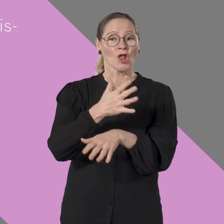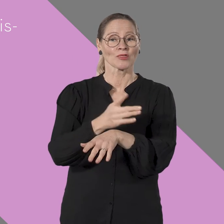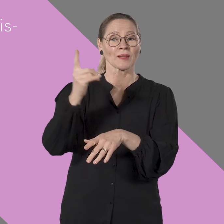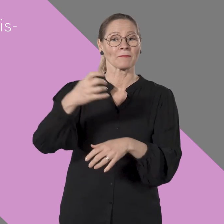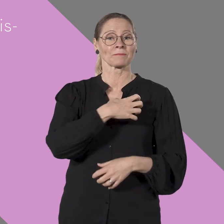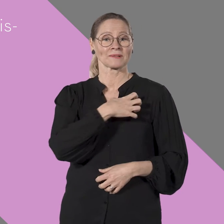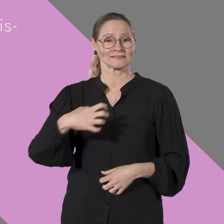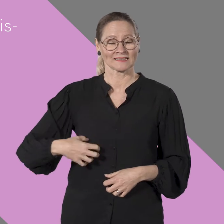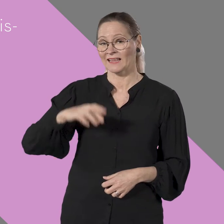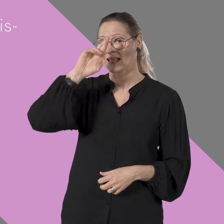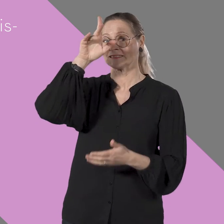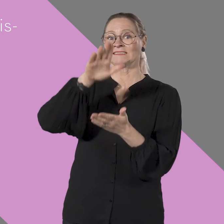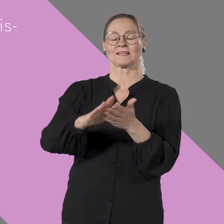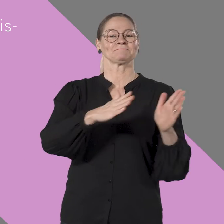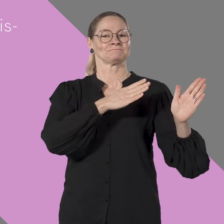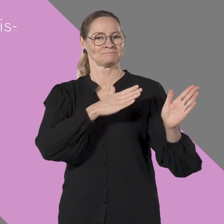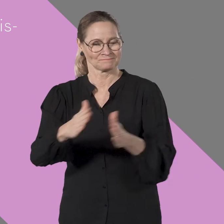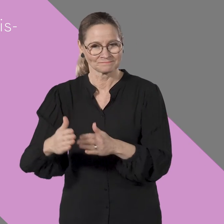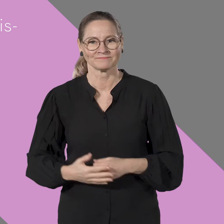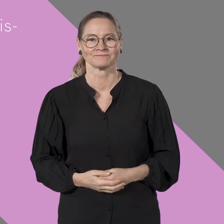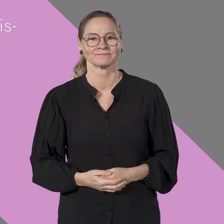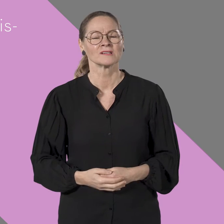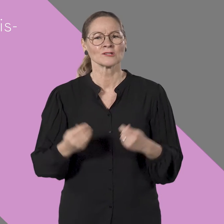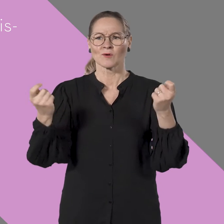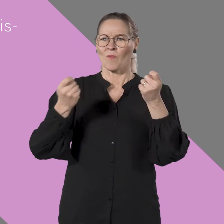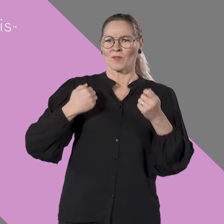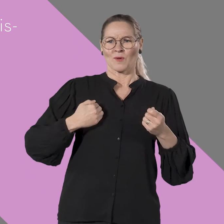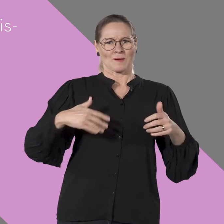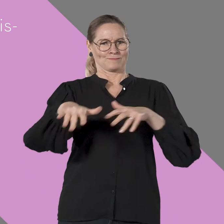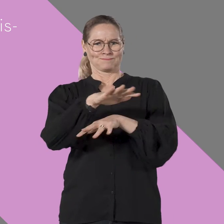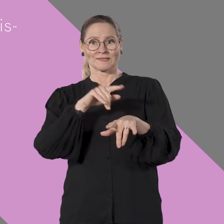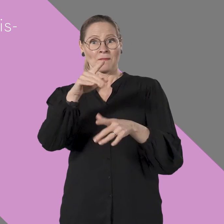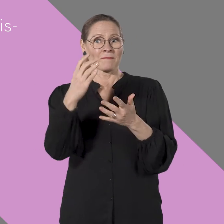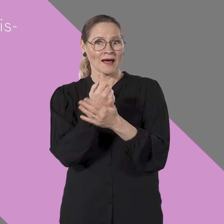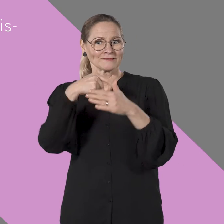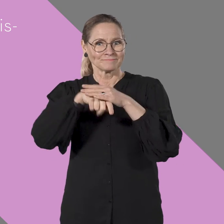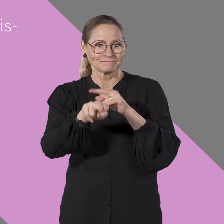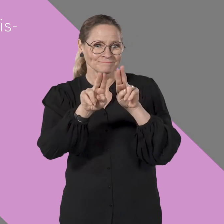hotelli Presidentissä Helsingissä, ja mukaan juhlatunnelmiin pääset -